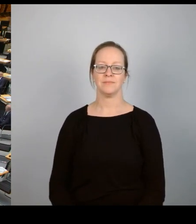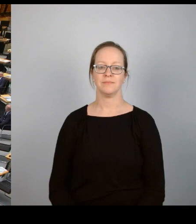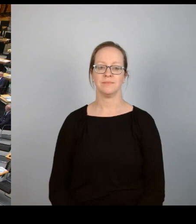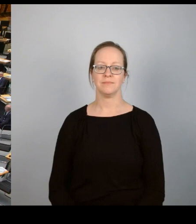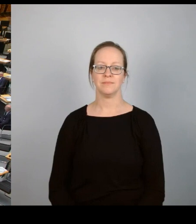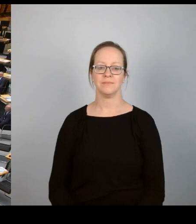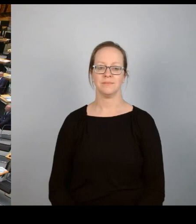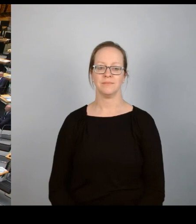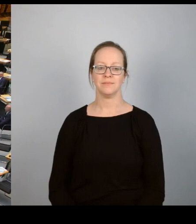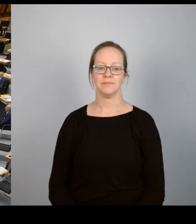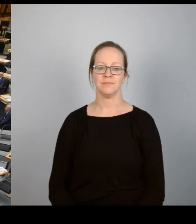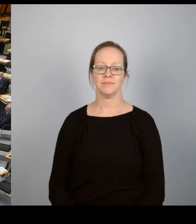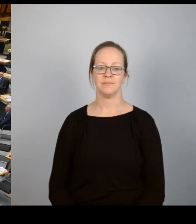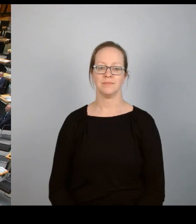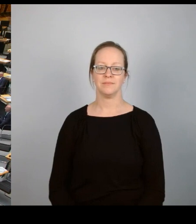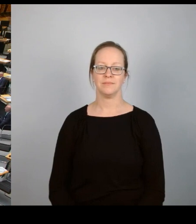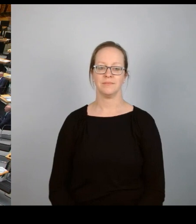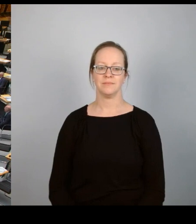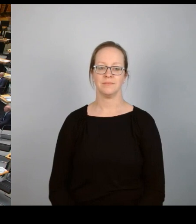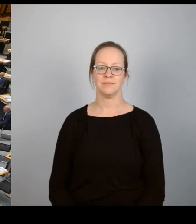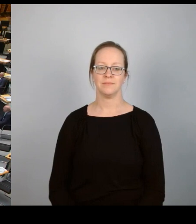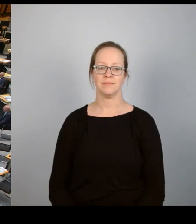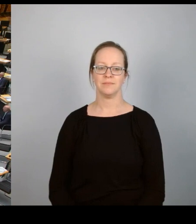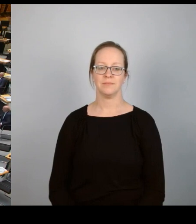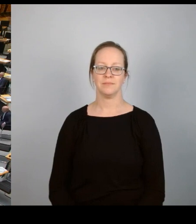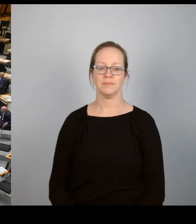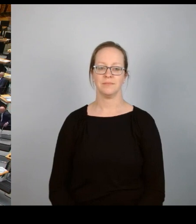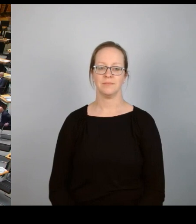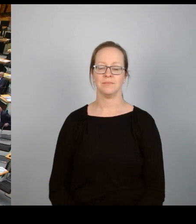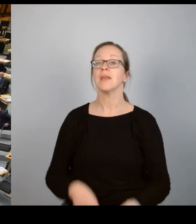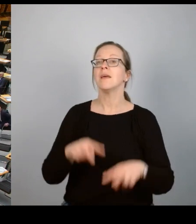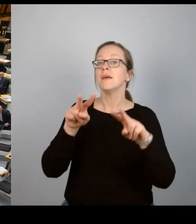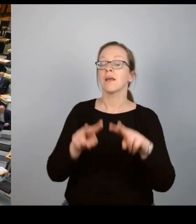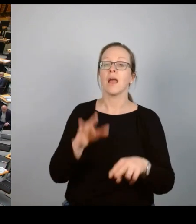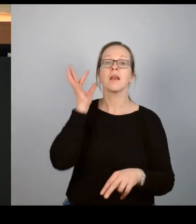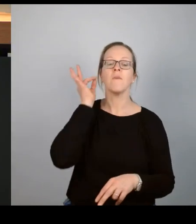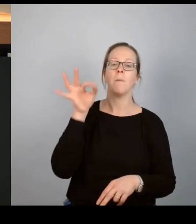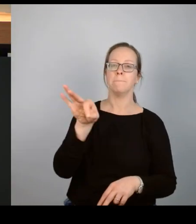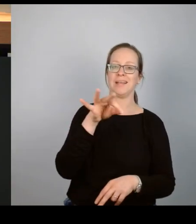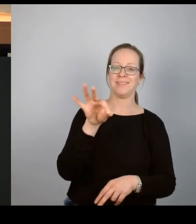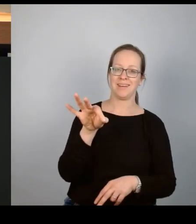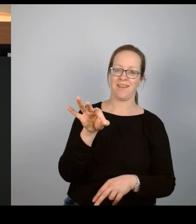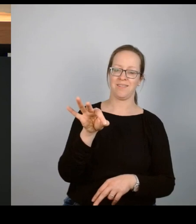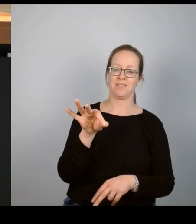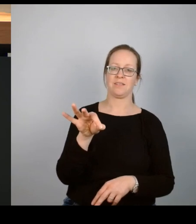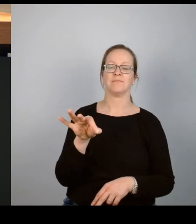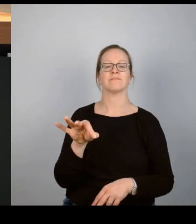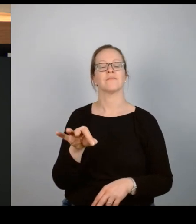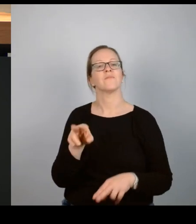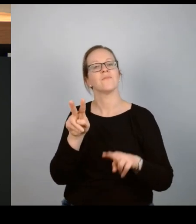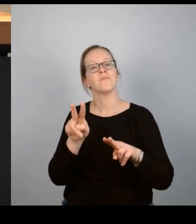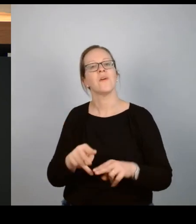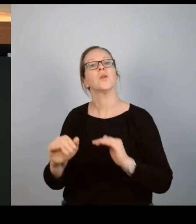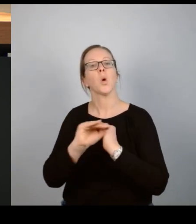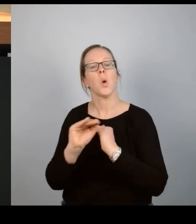gerade verkündet werden, möchte ich mich jetzt nicht vertiefen. Ich möchte nochmal auf die Rede des Kollegen von der CDU eingehen.